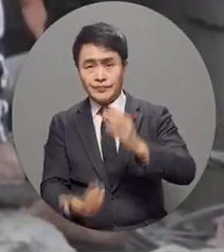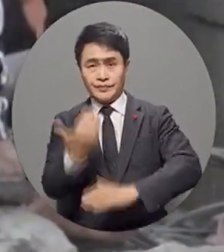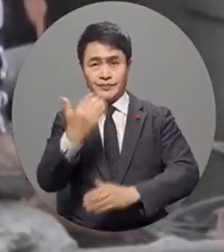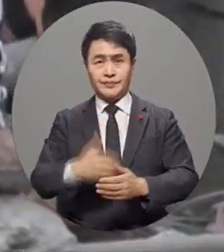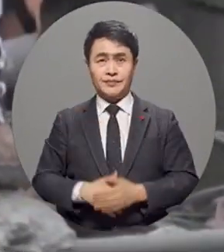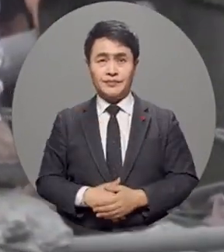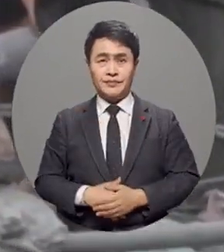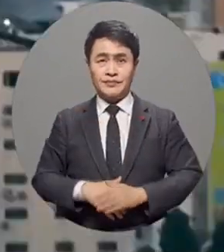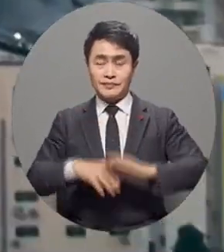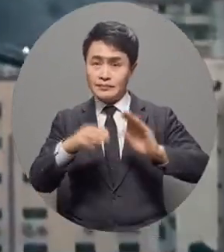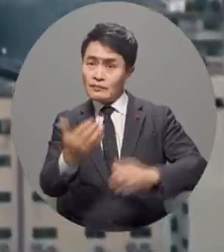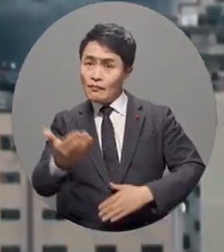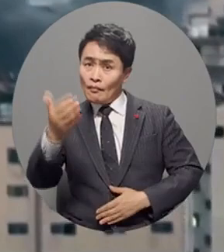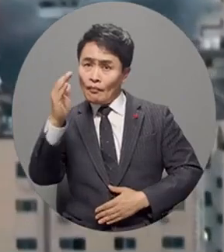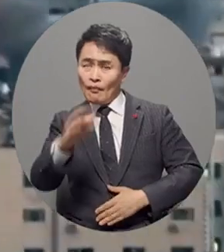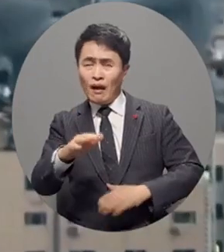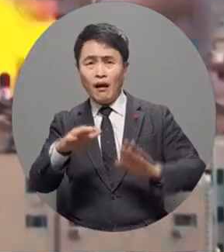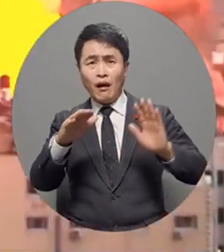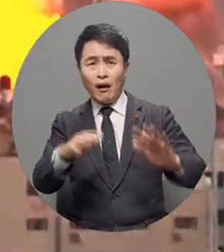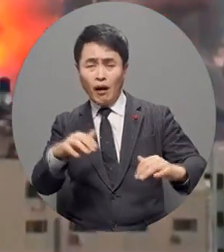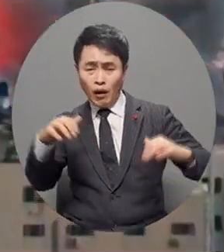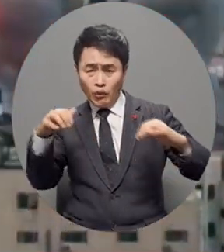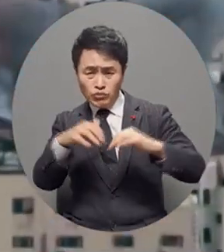민간인 사망자가 발생했습니다.